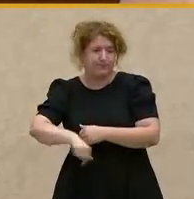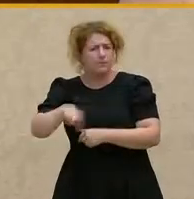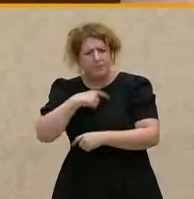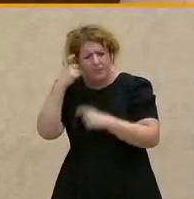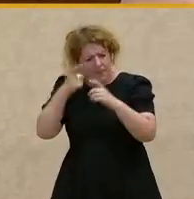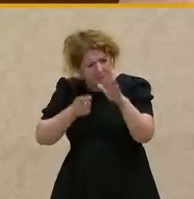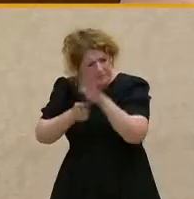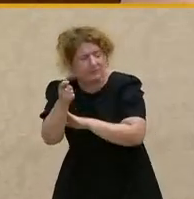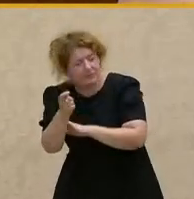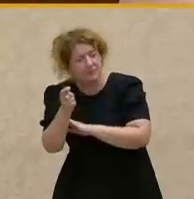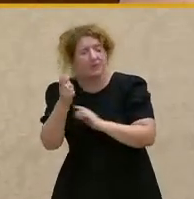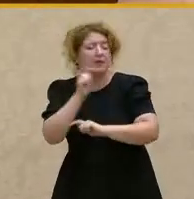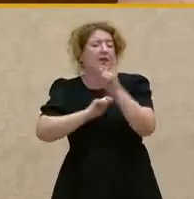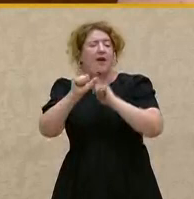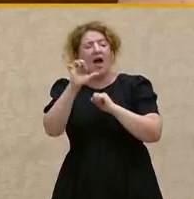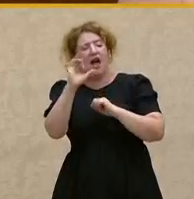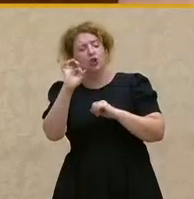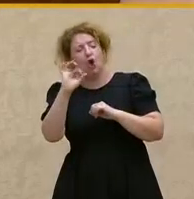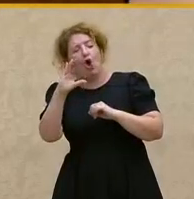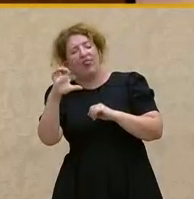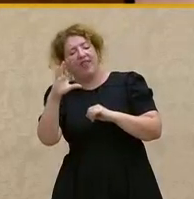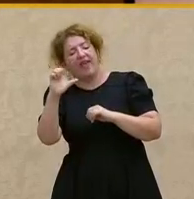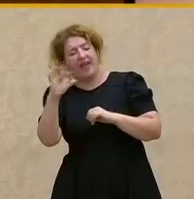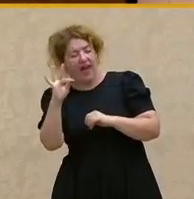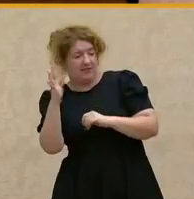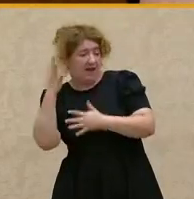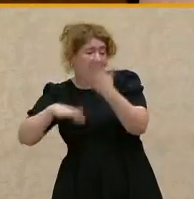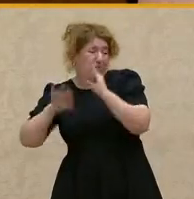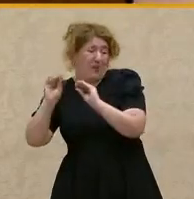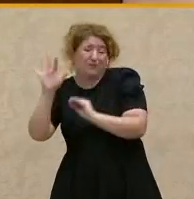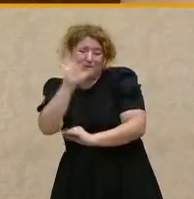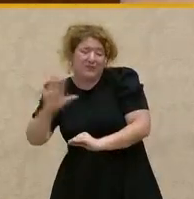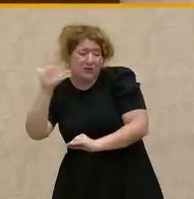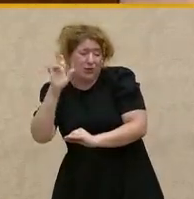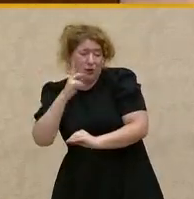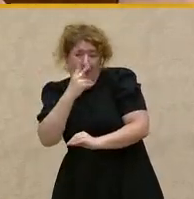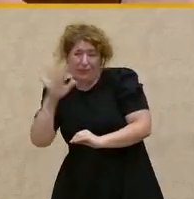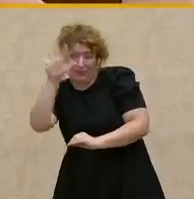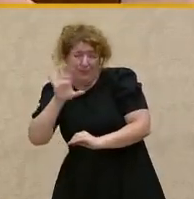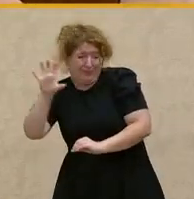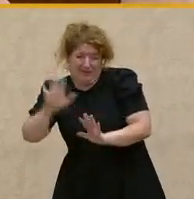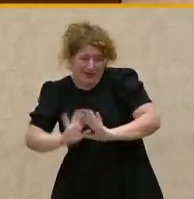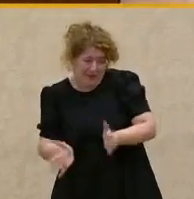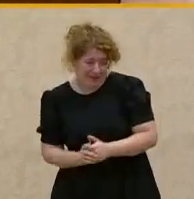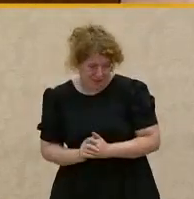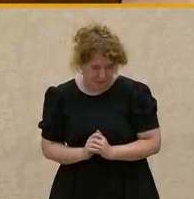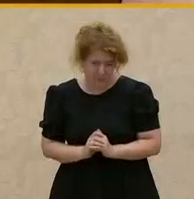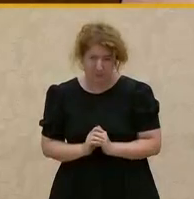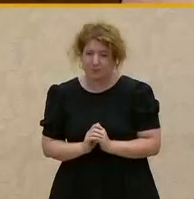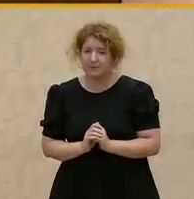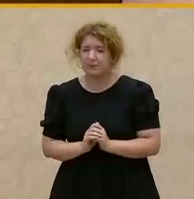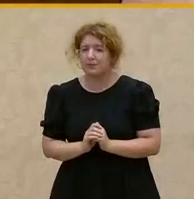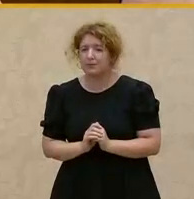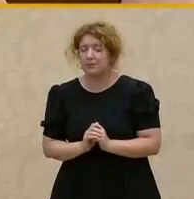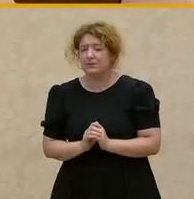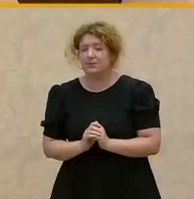APSOCECAT pero vamos a hacer más en la autonomía. A nivel de teleasistencia, que me lo he comido,